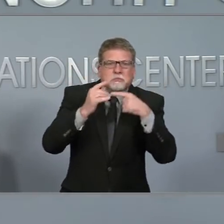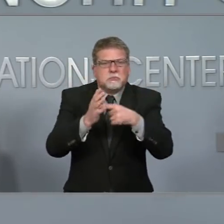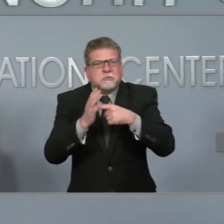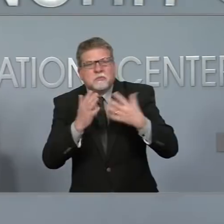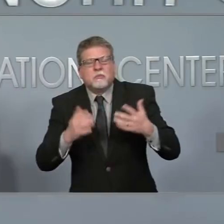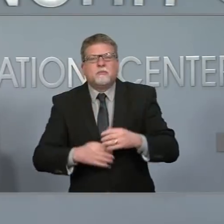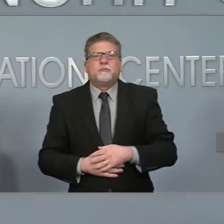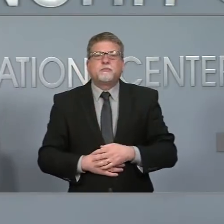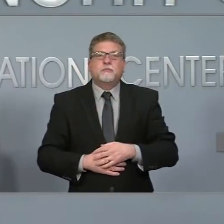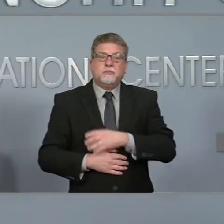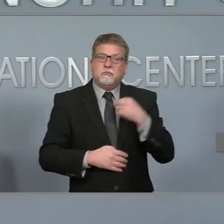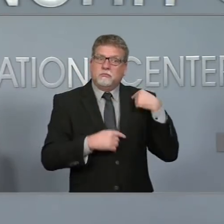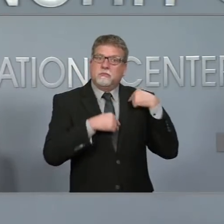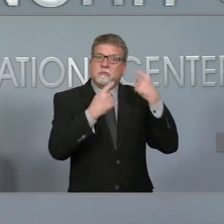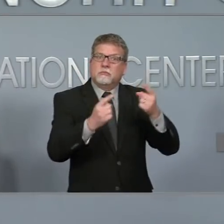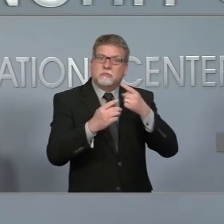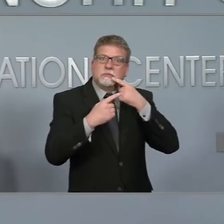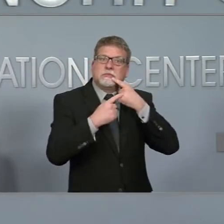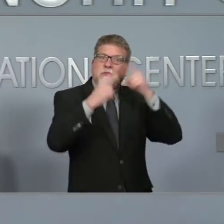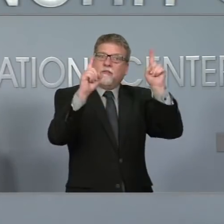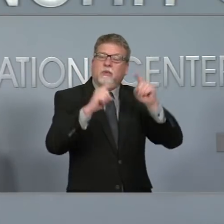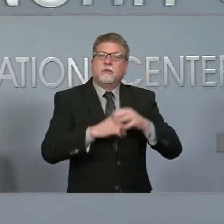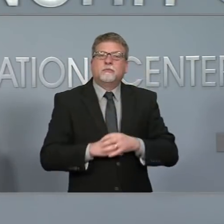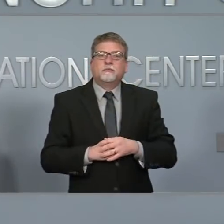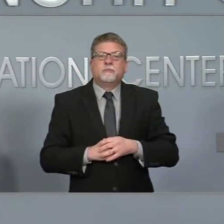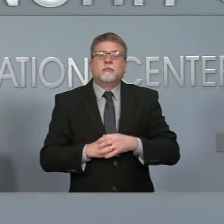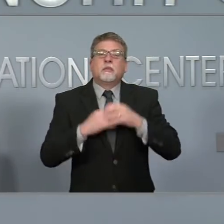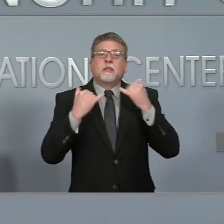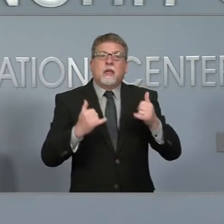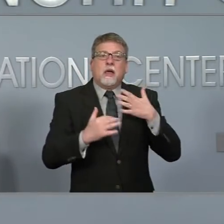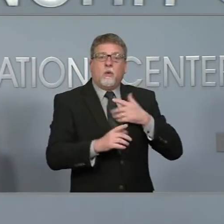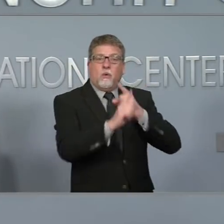regresen a salvo a las clases,